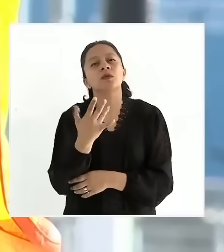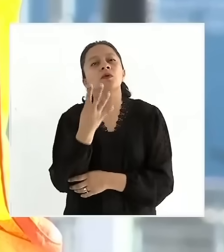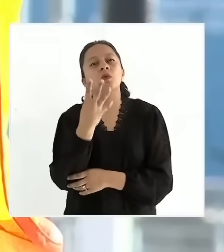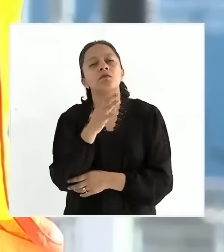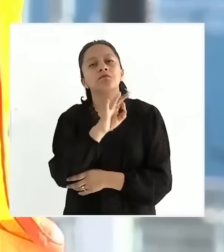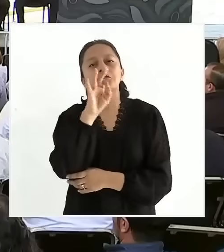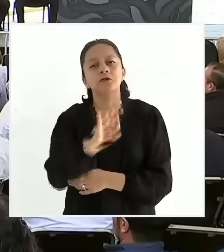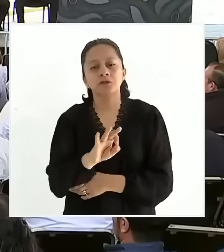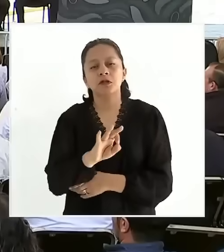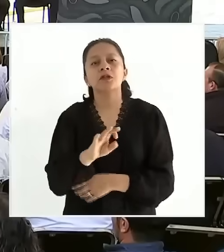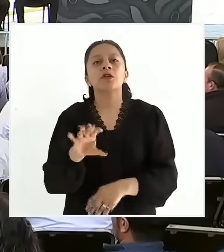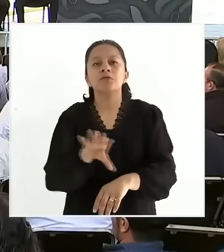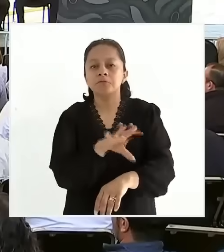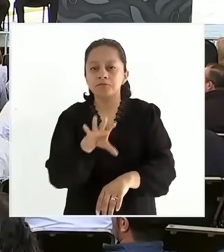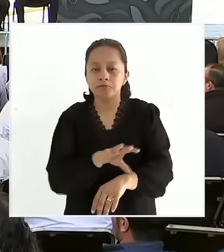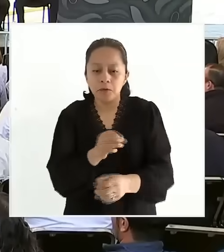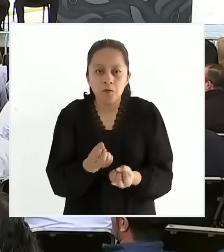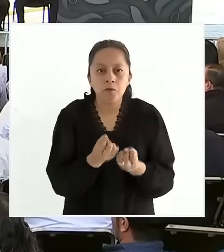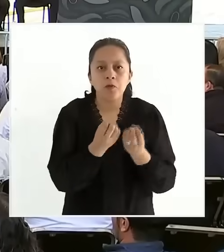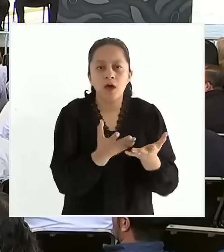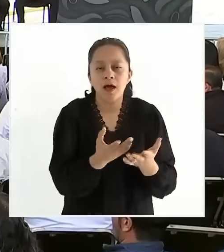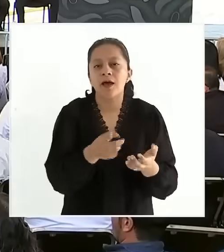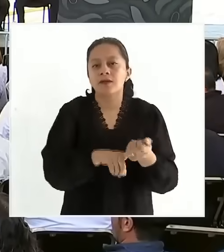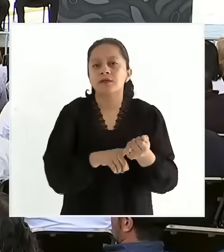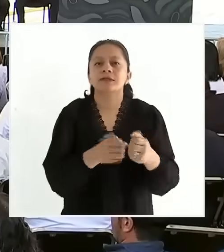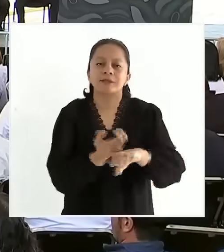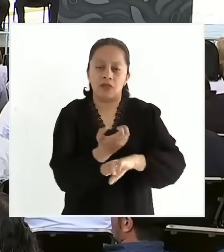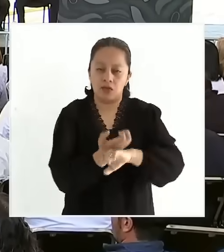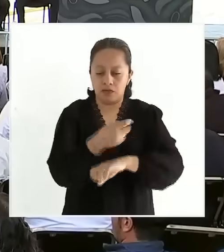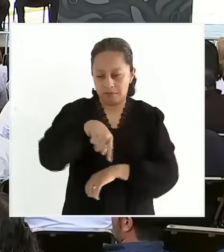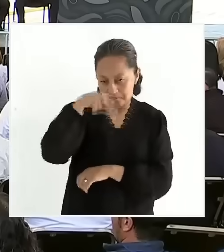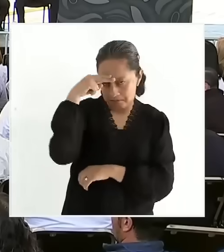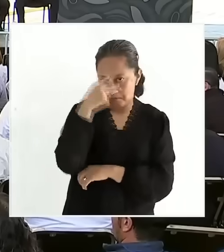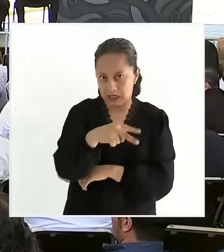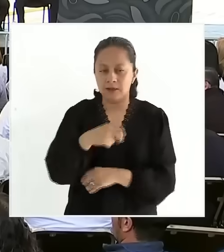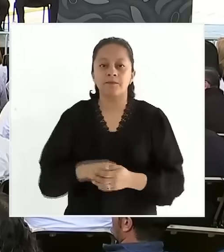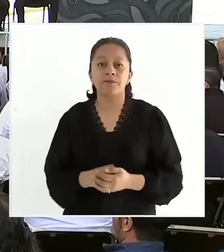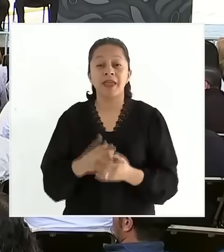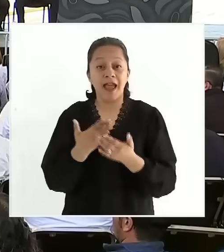de la generación eléctrica por parte del Estado mexicano. Con la inauguración de esta central